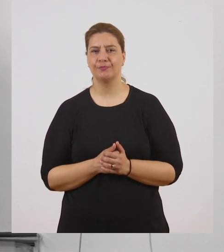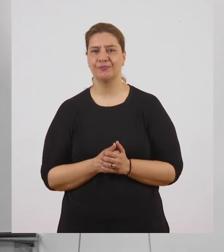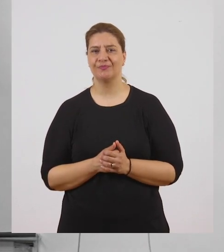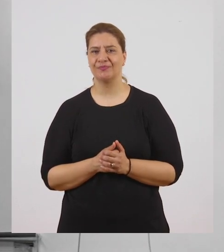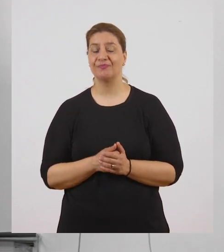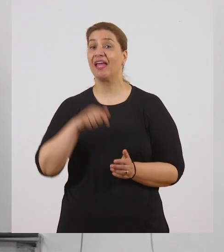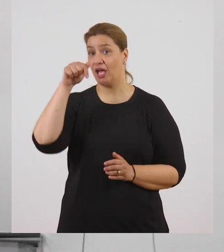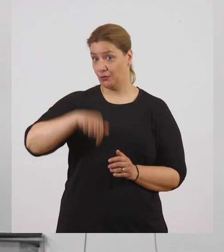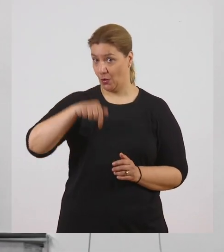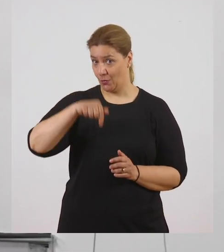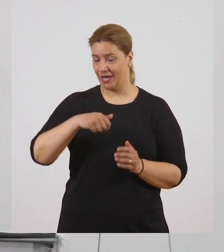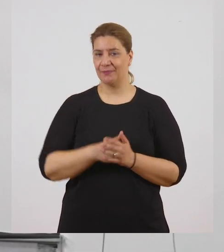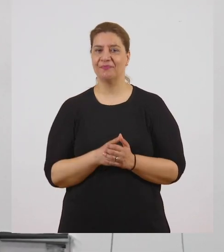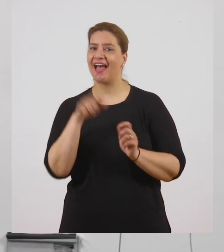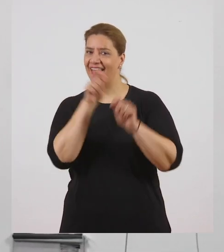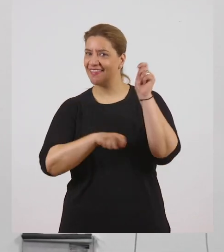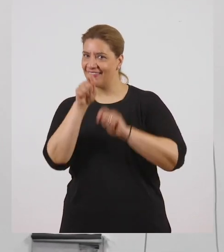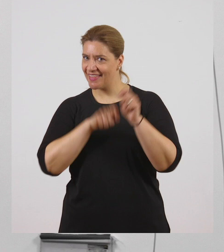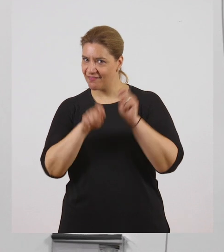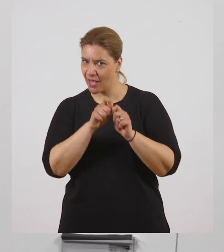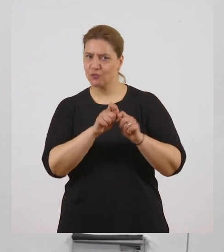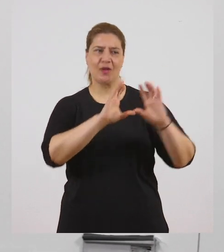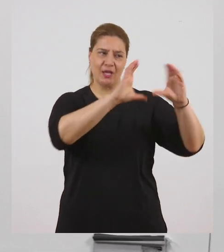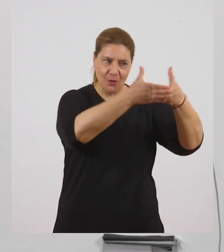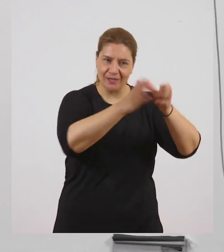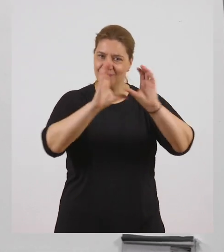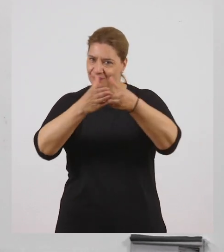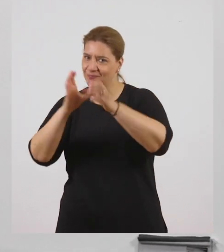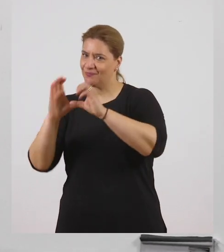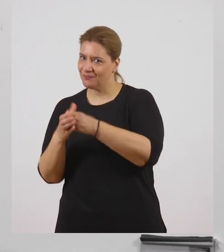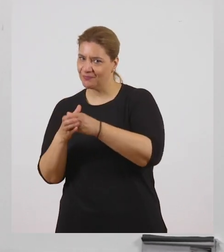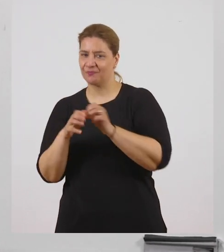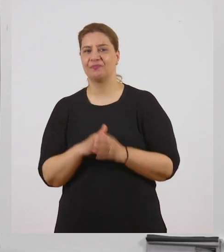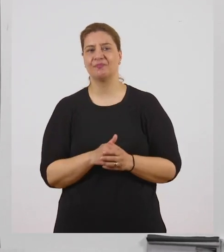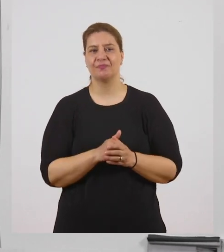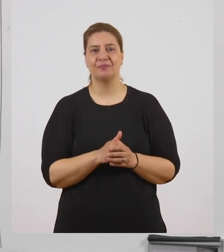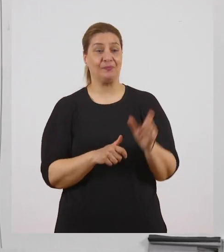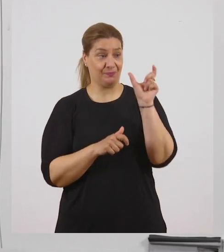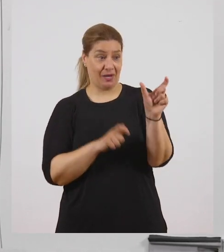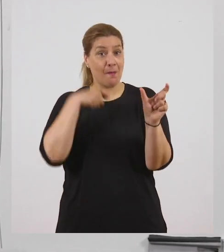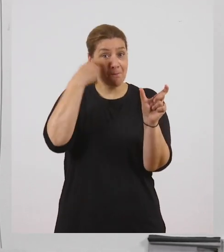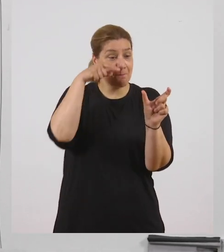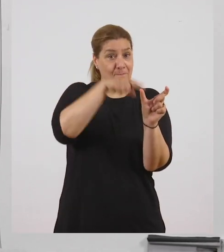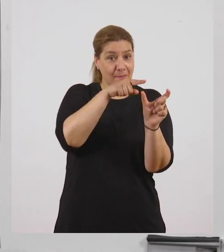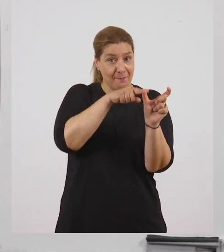Τώρα θα φτιάξουμε και άλλες οικογένειες λέξεων. Και θα βάλουμε τη μητέρα - λέξη στη σκεπή.